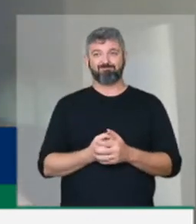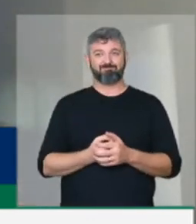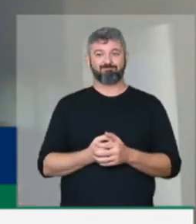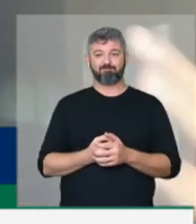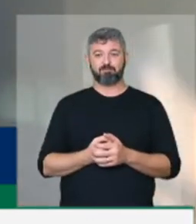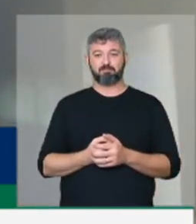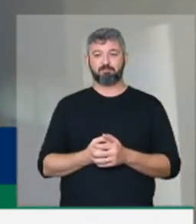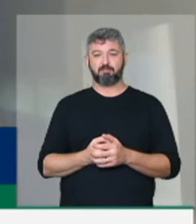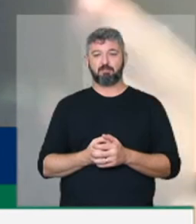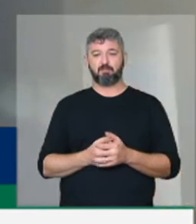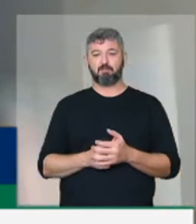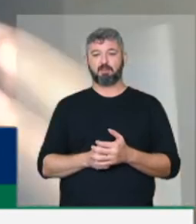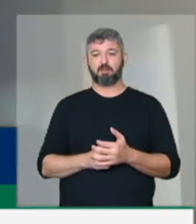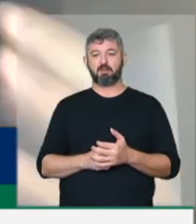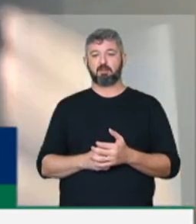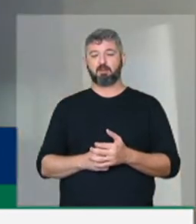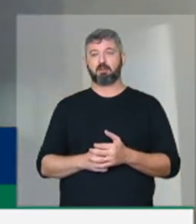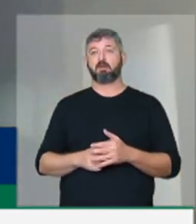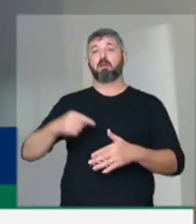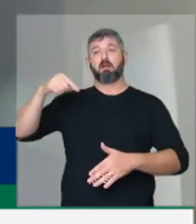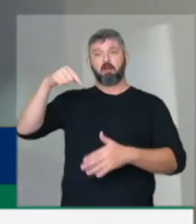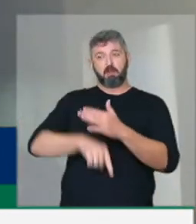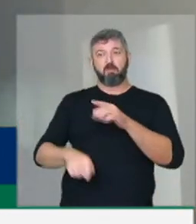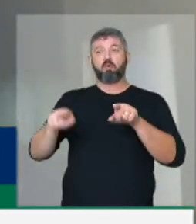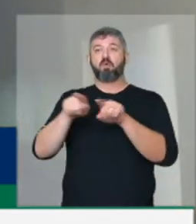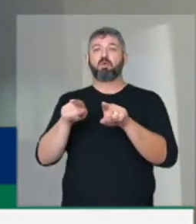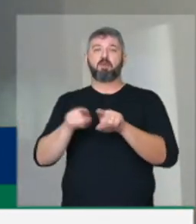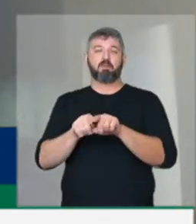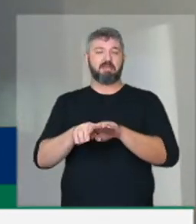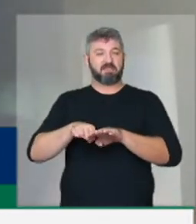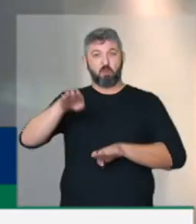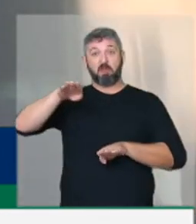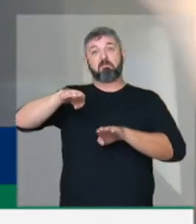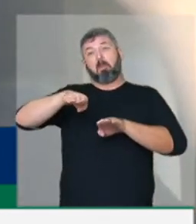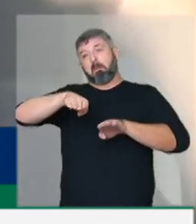SOZINHA. ELA VEM JUNTO COM O APROFUNDAMENTO DESSAS DESIGUALDADES. TEM MAIS GENTE NA POBREZA... TEM MAIS PESSOAS